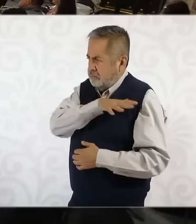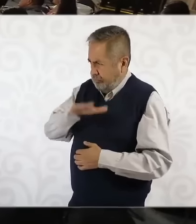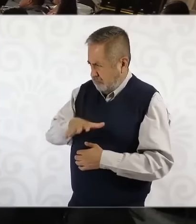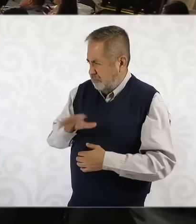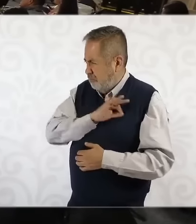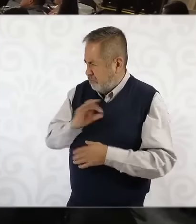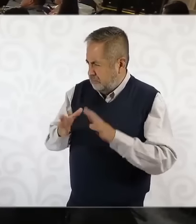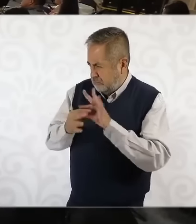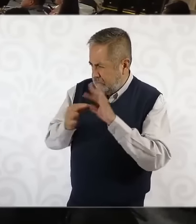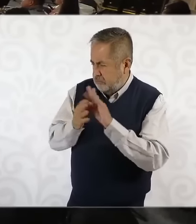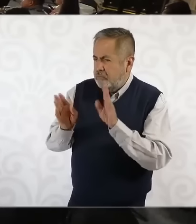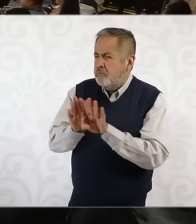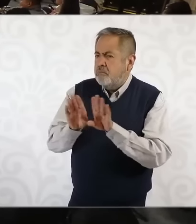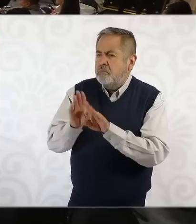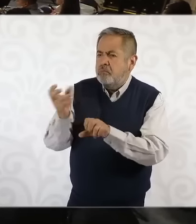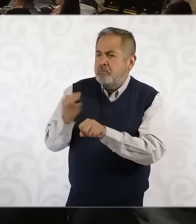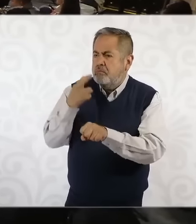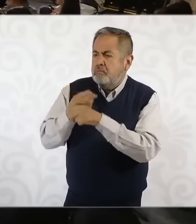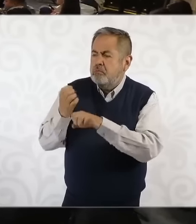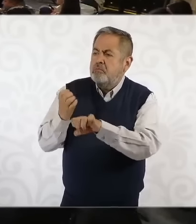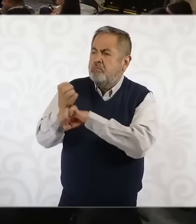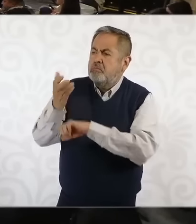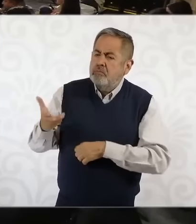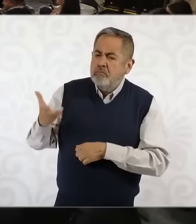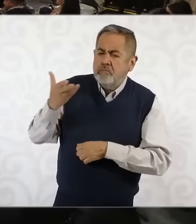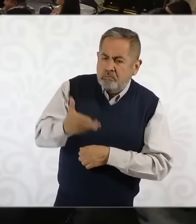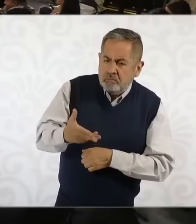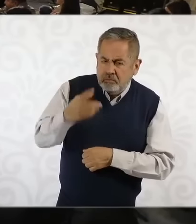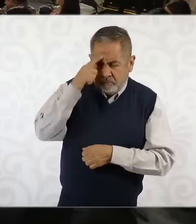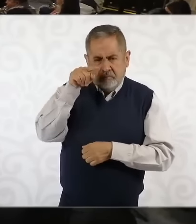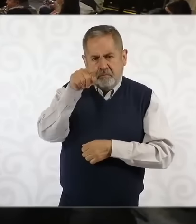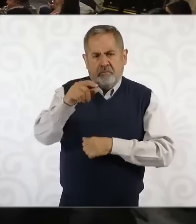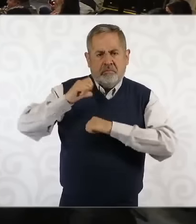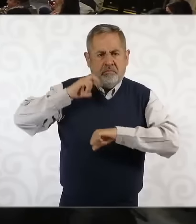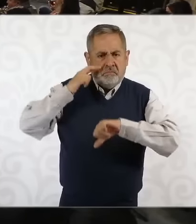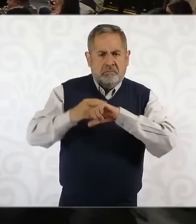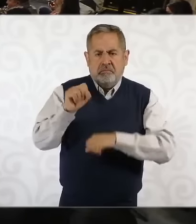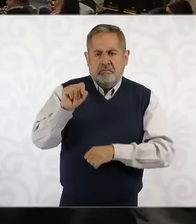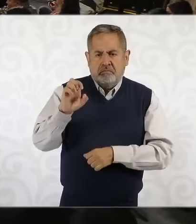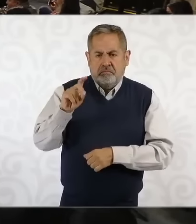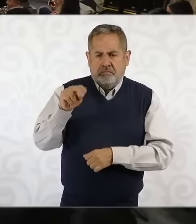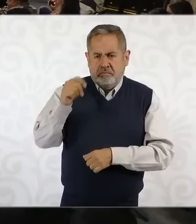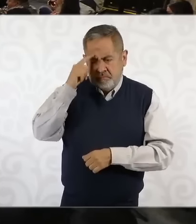una secretaría estatal solicita la defensa, la autorización para las AV. Gracias.